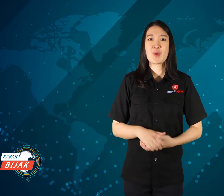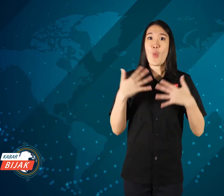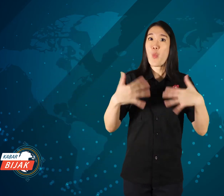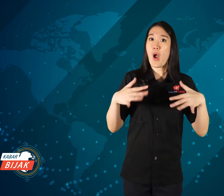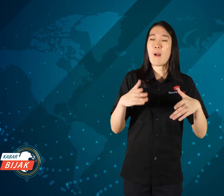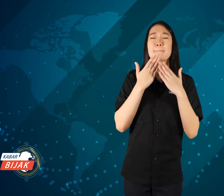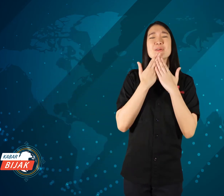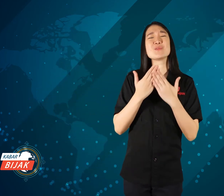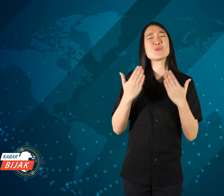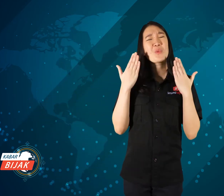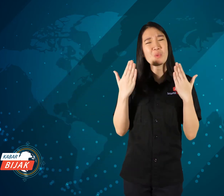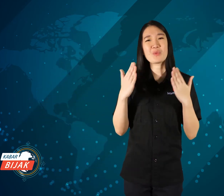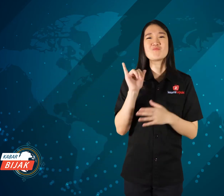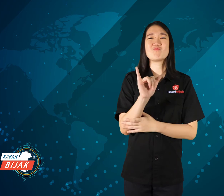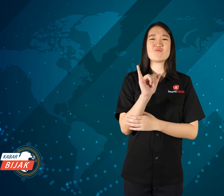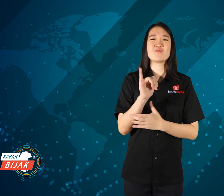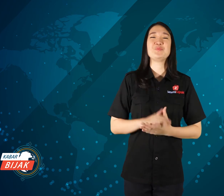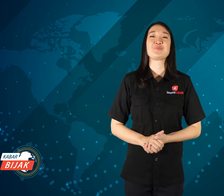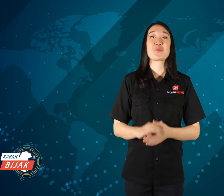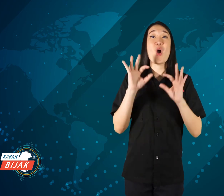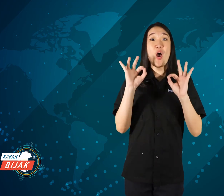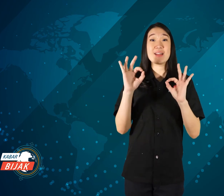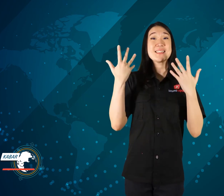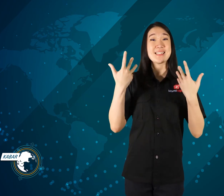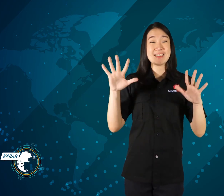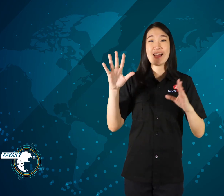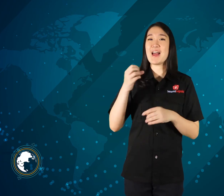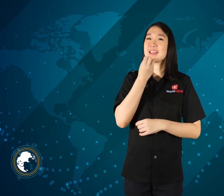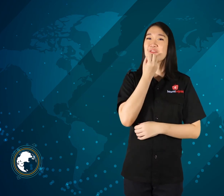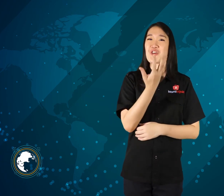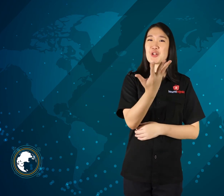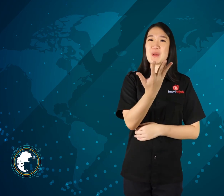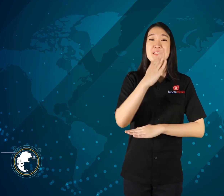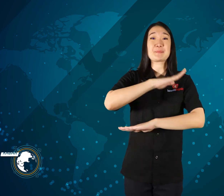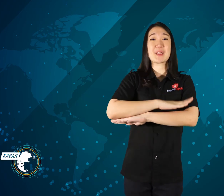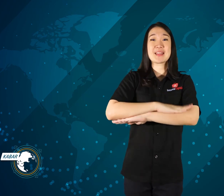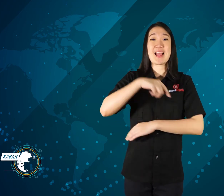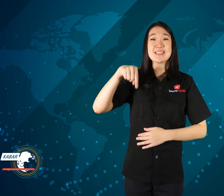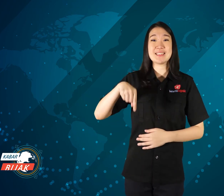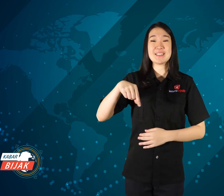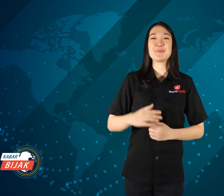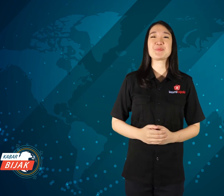Wah bersyukur sekali ya. Oke sekian informasi berita hari ini.